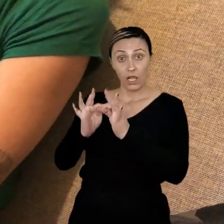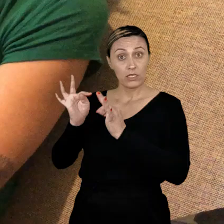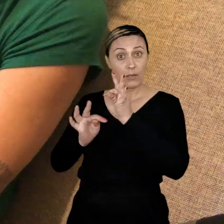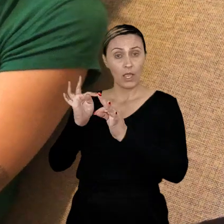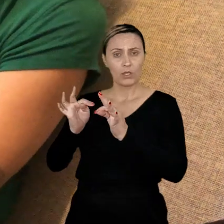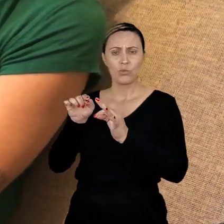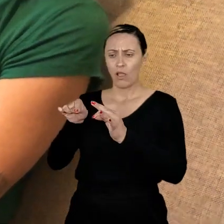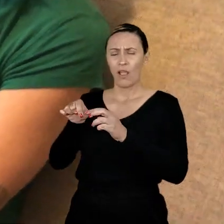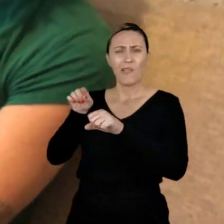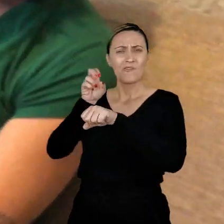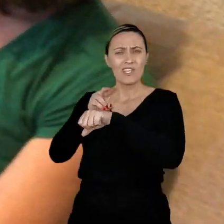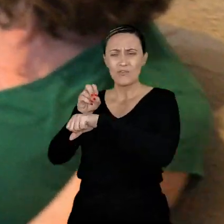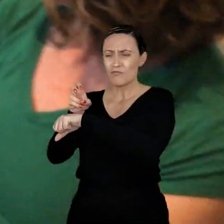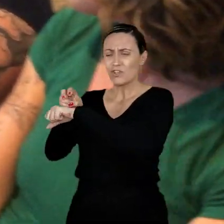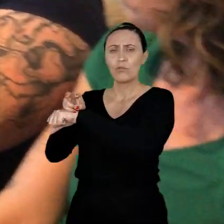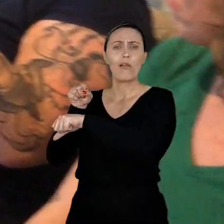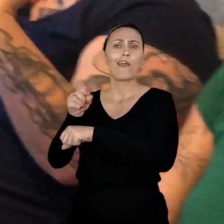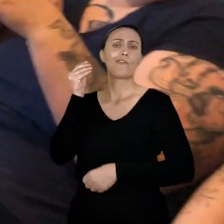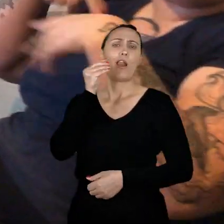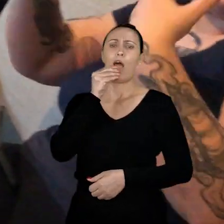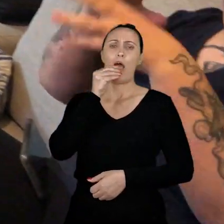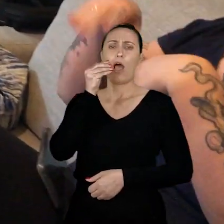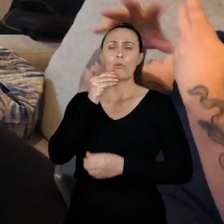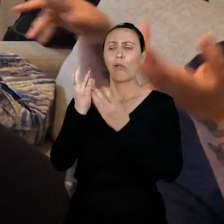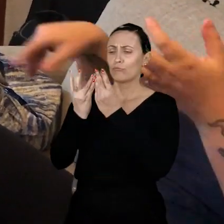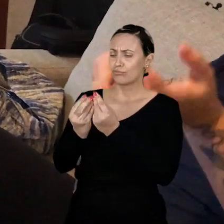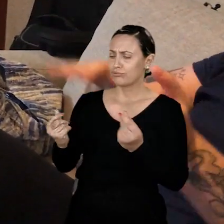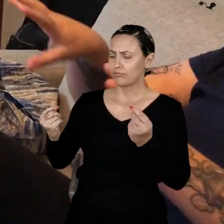fica tão baixa que ele não circula mais no sangue. Que louco, né?